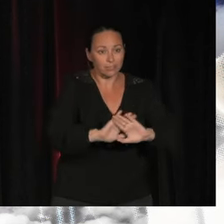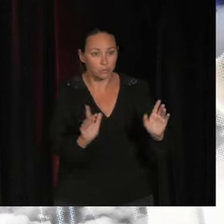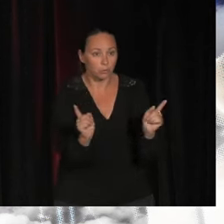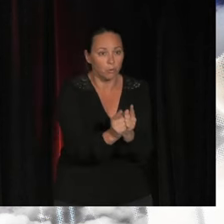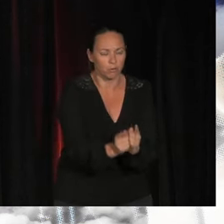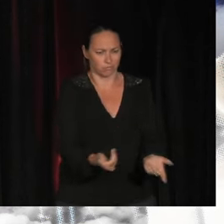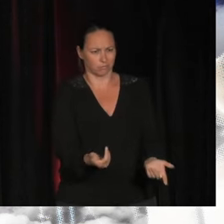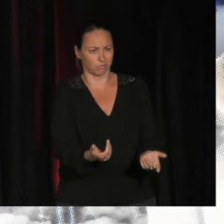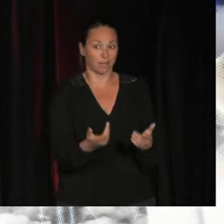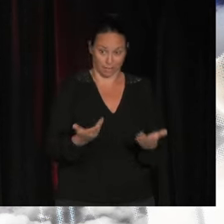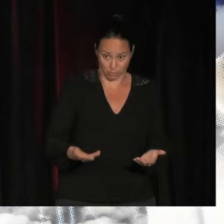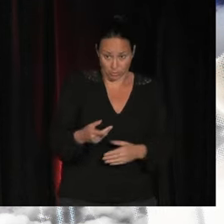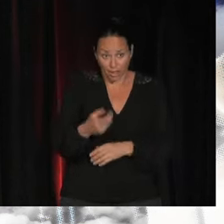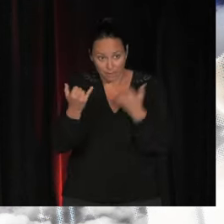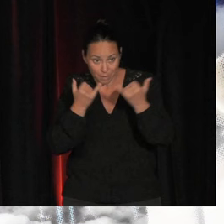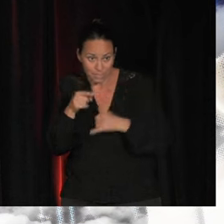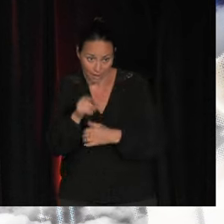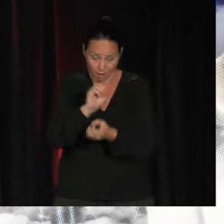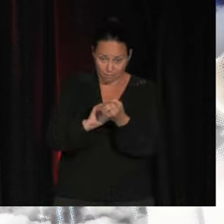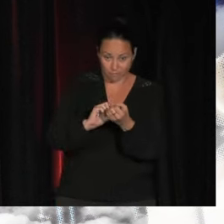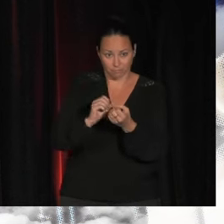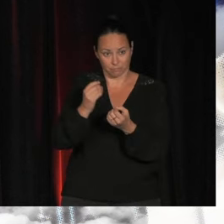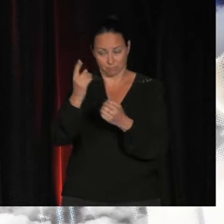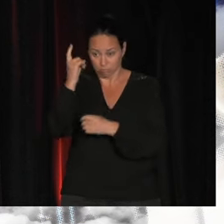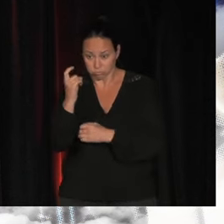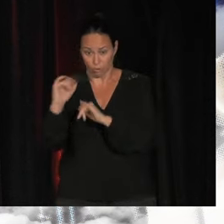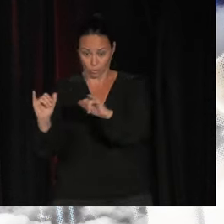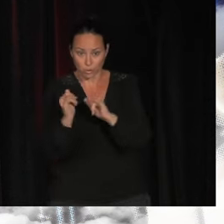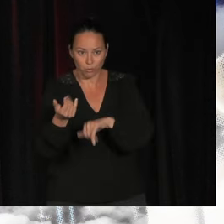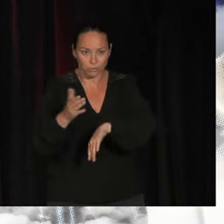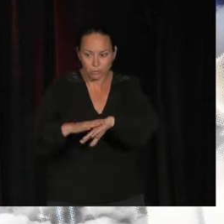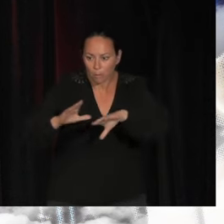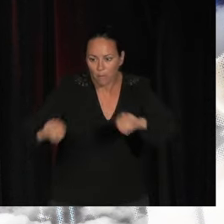Mais là, aujourd'hui, se dire qu'ils lancent un jeu, carrément que c'est jouable, et ça a permis vraiment d'impressionner